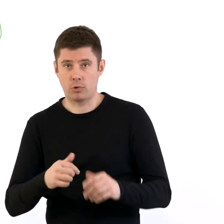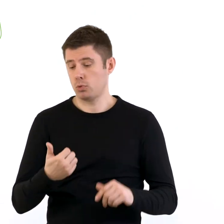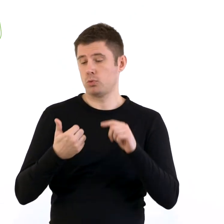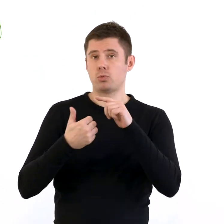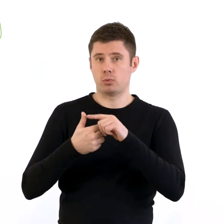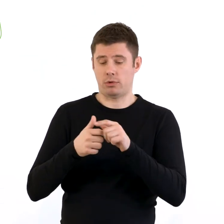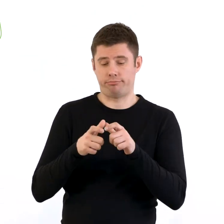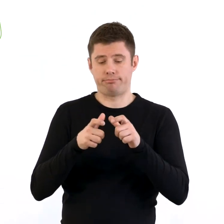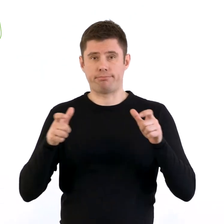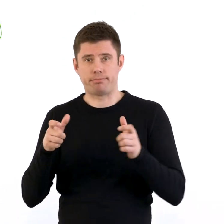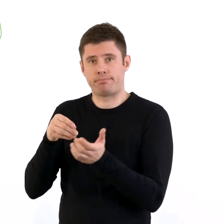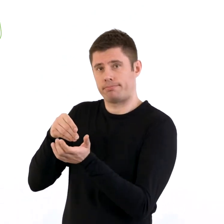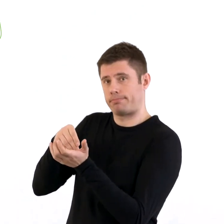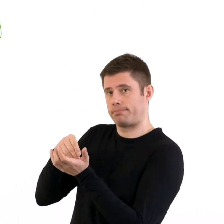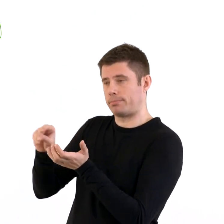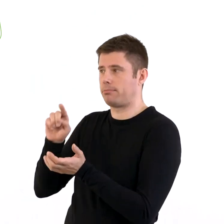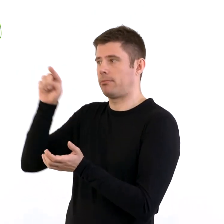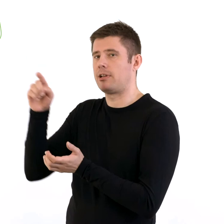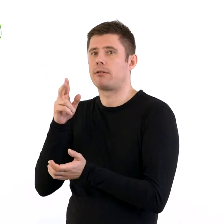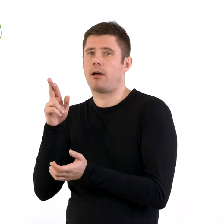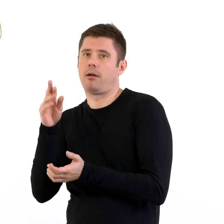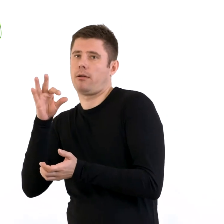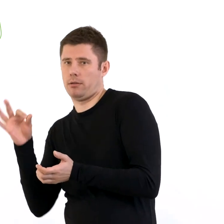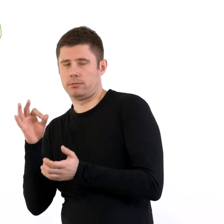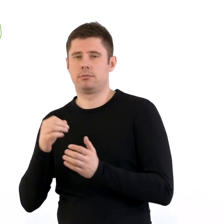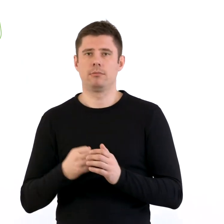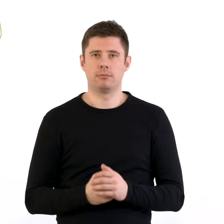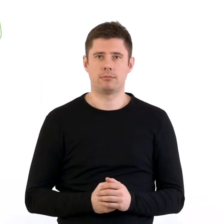dowód dokonania opłaty za wpis do KRS.